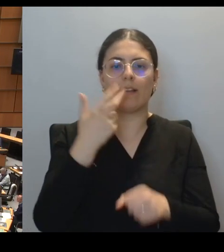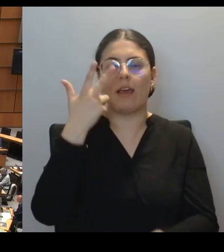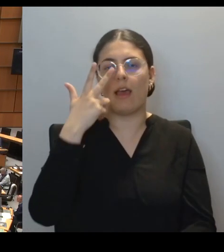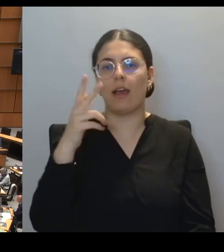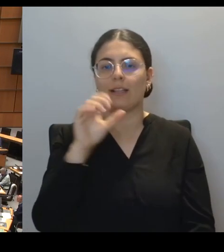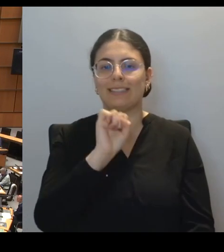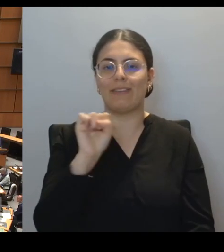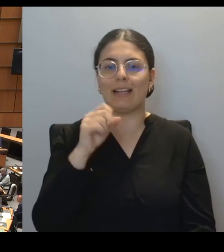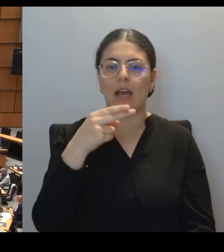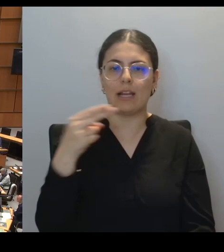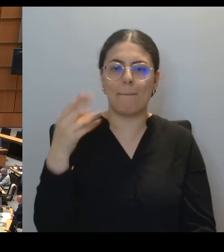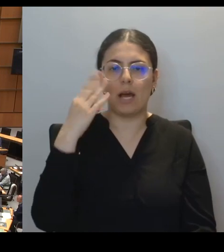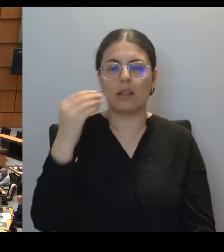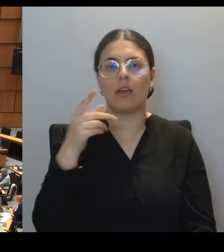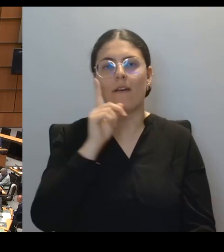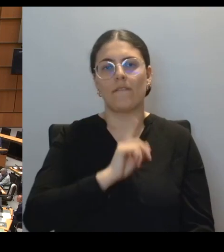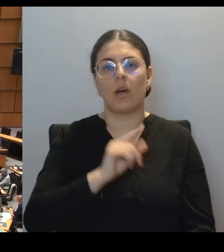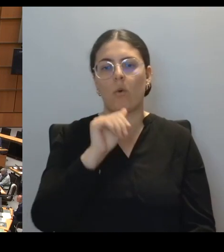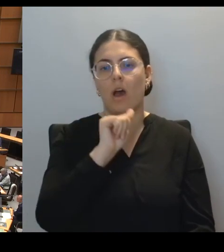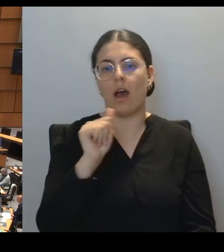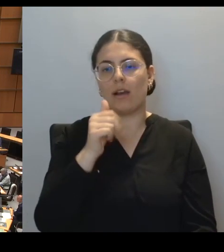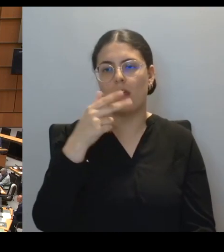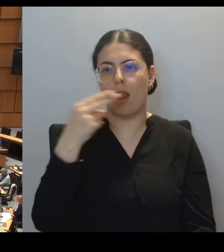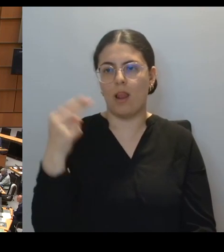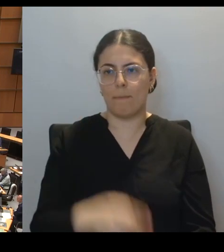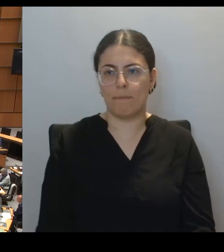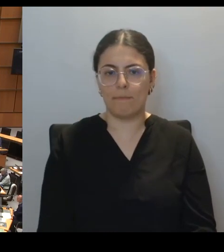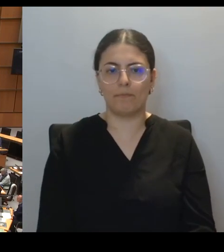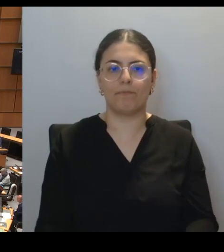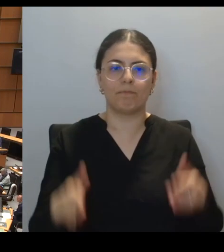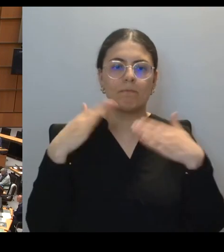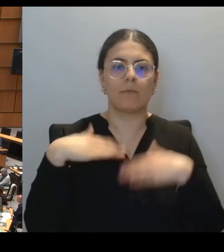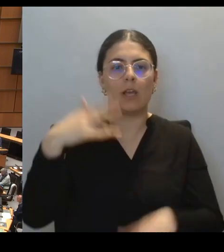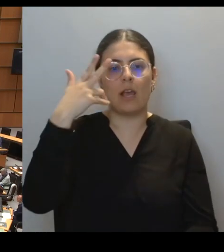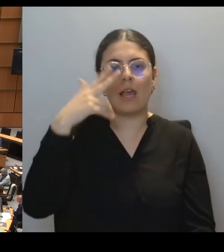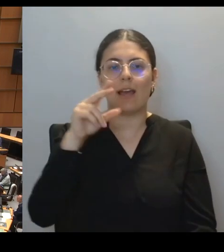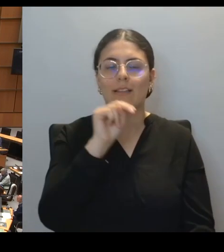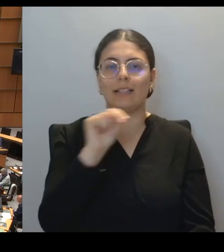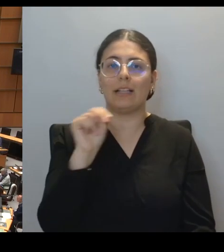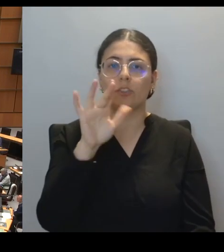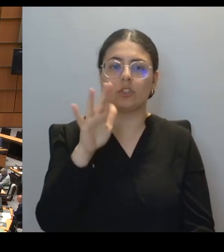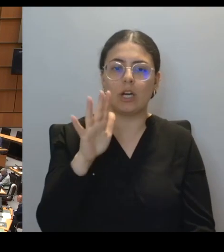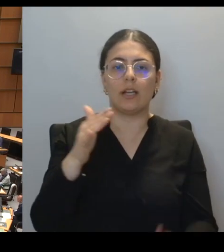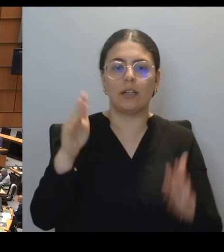Herr Niklas Schrader, Frau Katina Schubert Herr Matthias Schulz